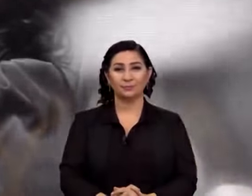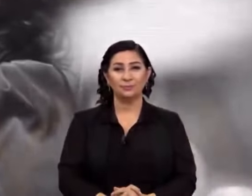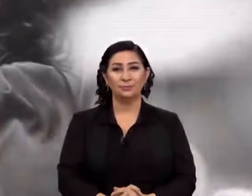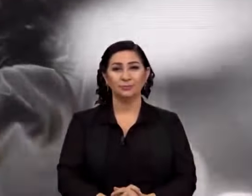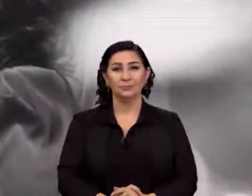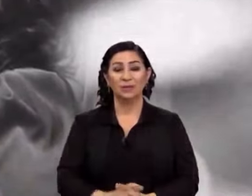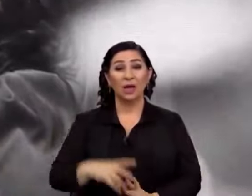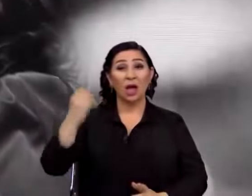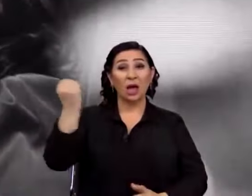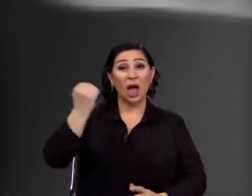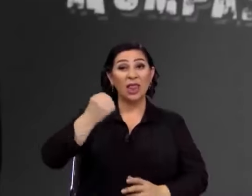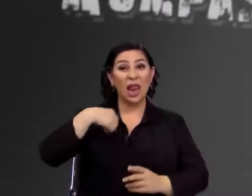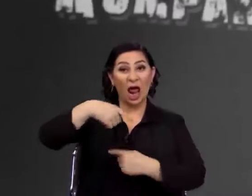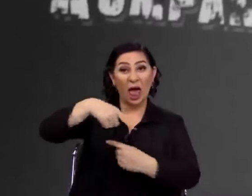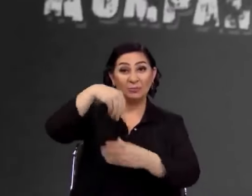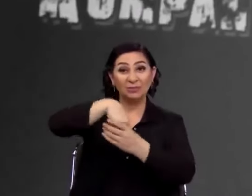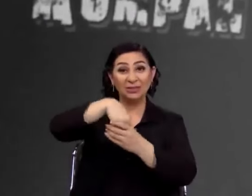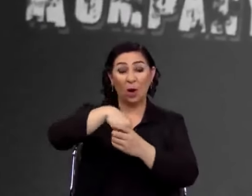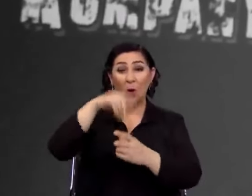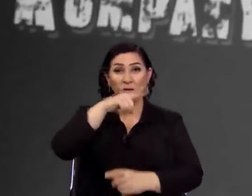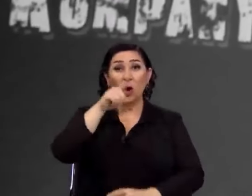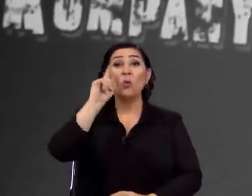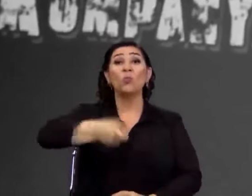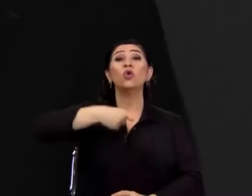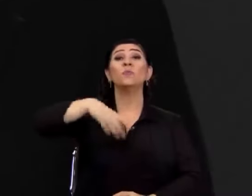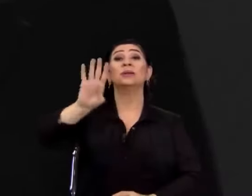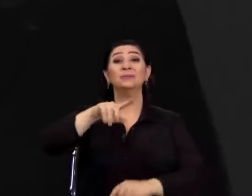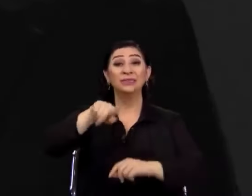katil aramızdan biri O yüzden onu bulmadığım sürece hepimiz şüphe